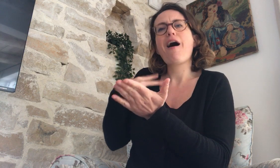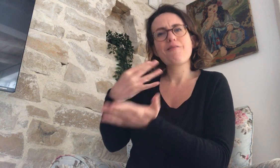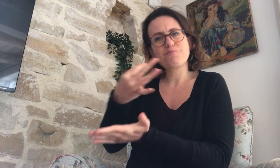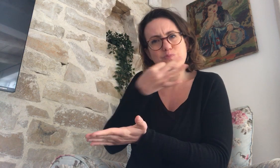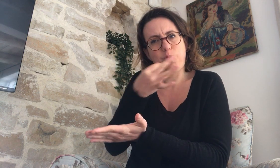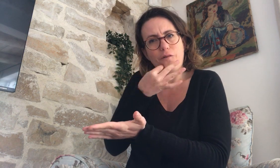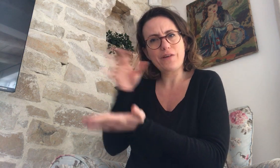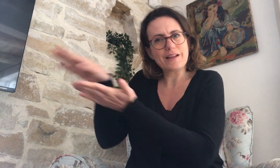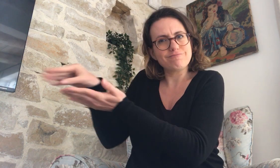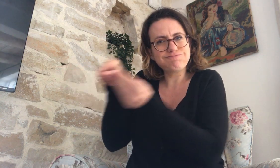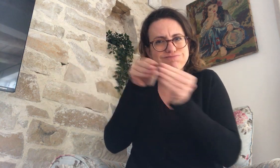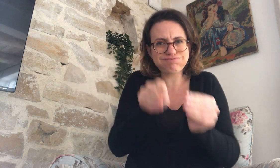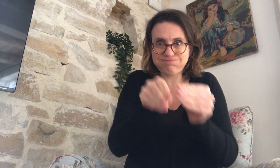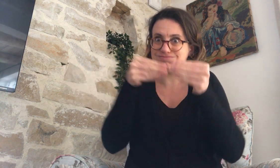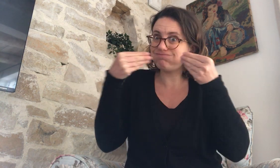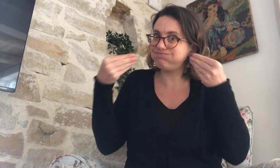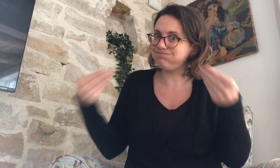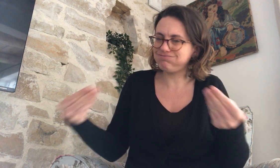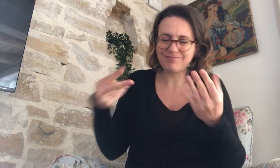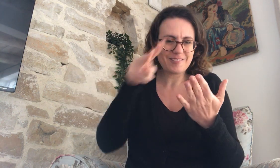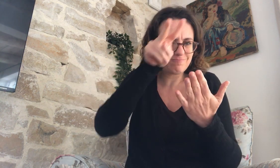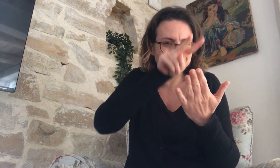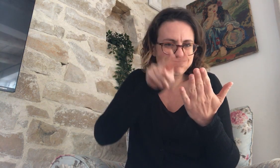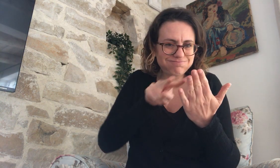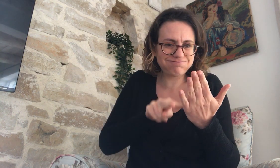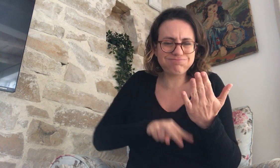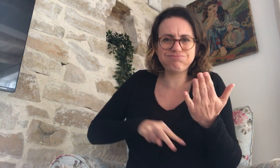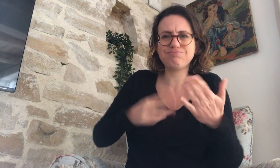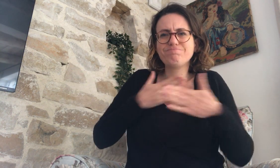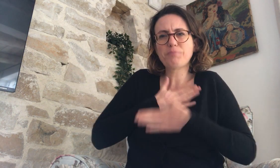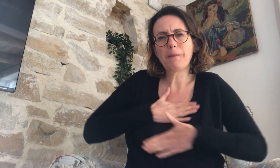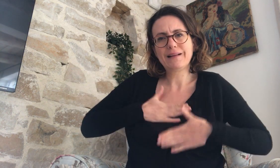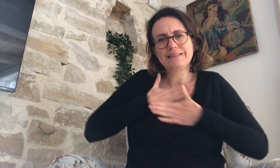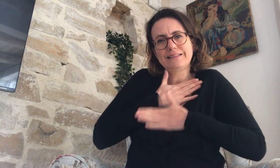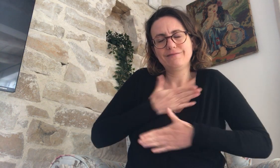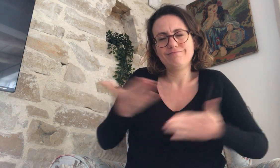Profitez-en pour les lire, vous y aurez du plaisir.